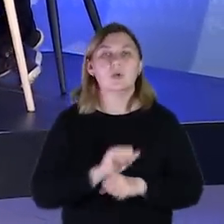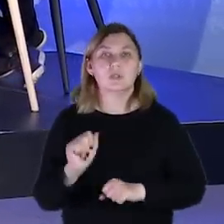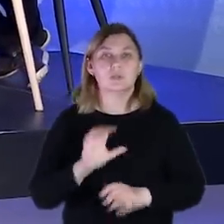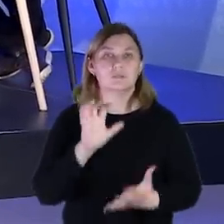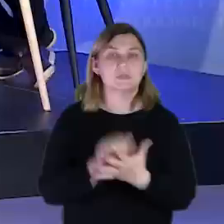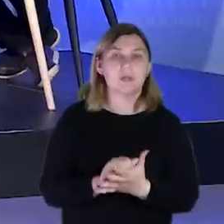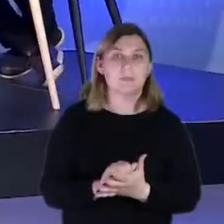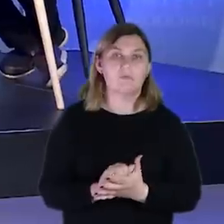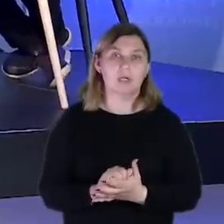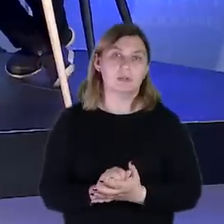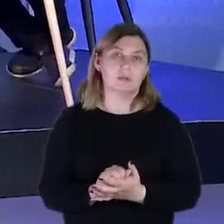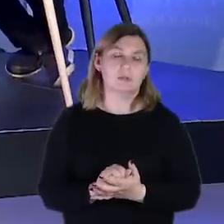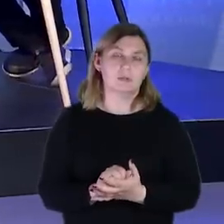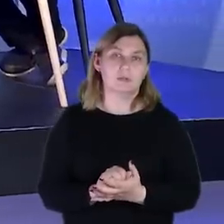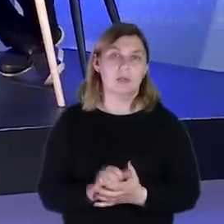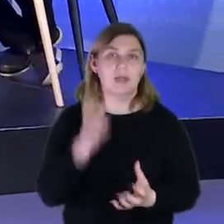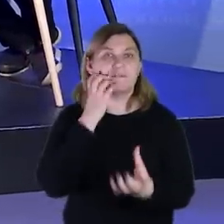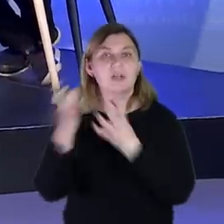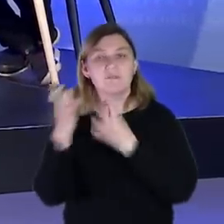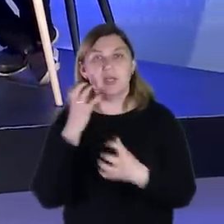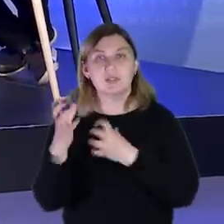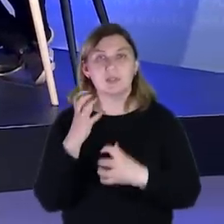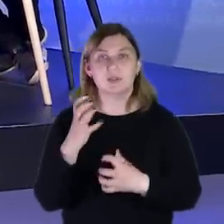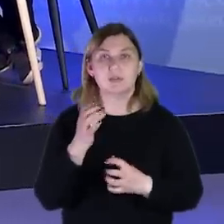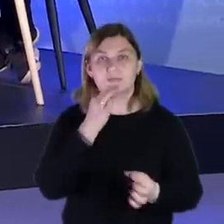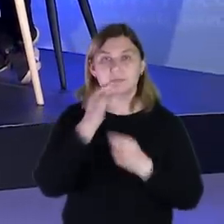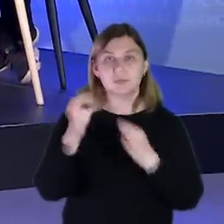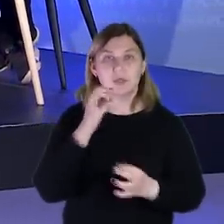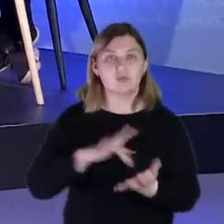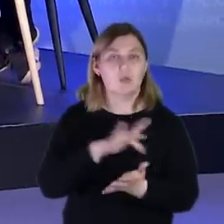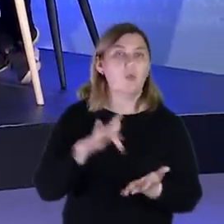zajmowali się takim wywiadem, można powiedzieć , - środowiskowym tak naprawdę.